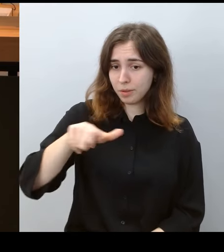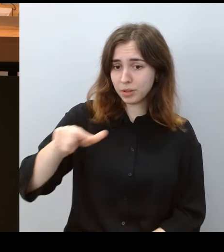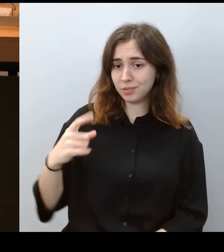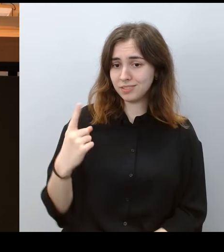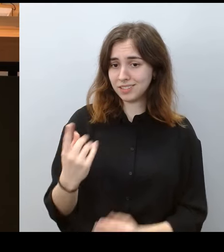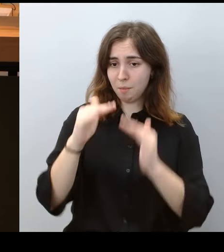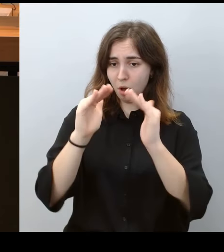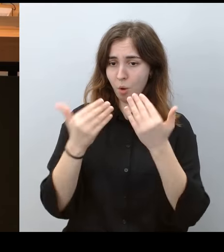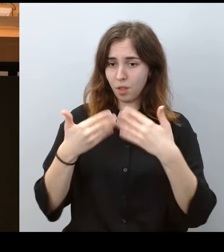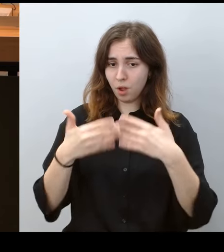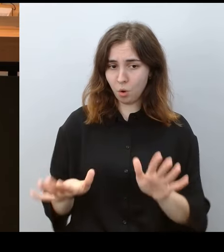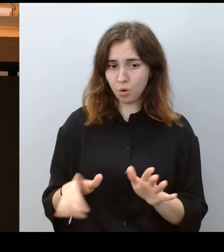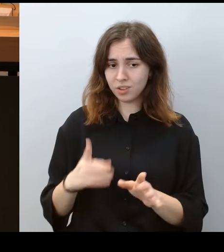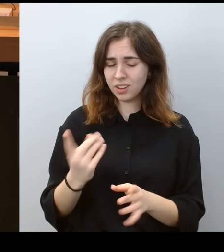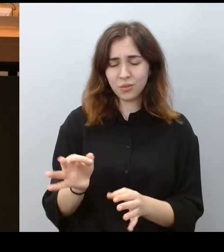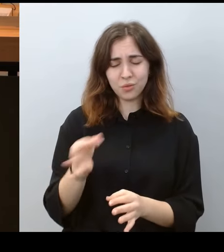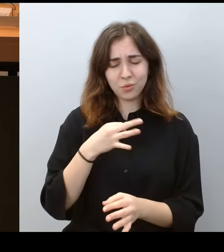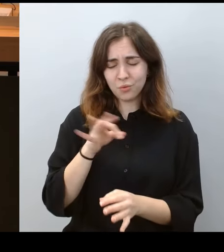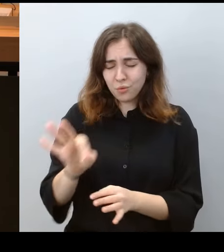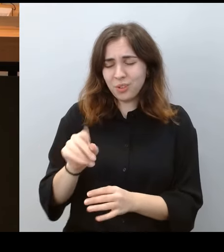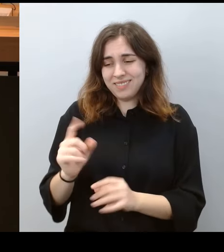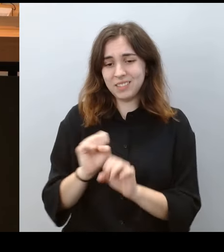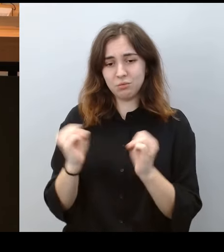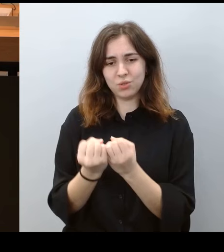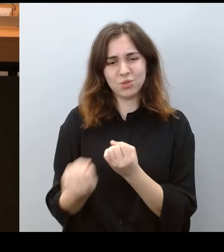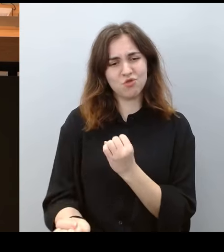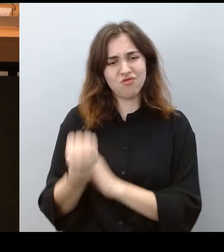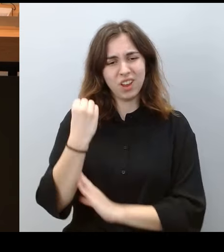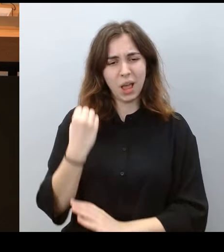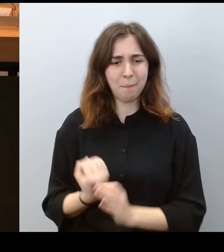haben. Eine Verantwortung, ihnen zu helfen, damit Minusgrade nicht